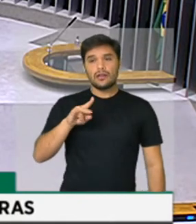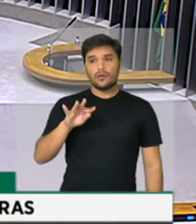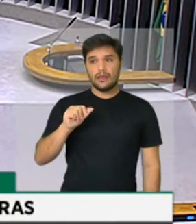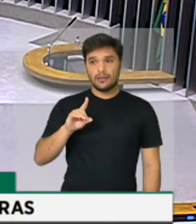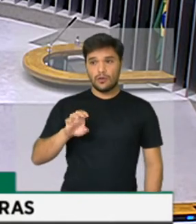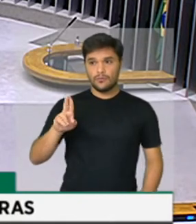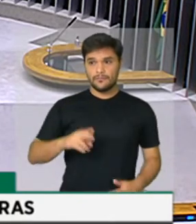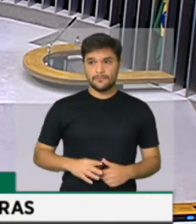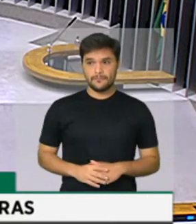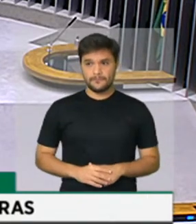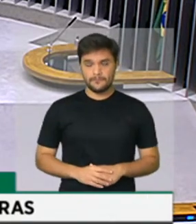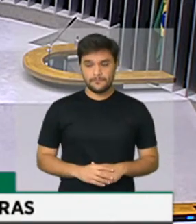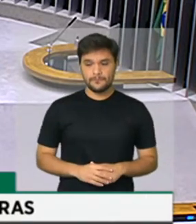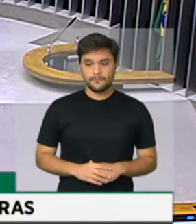É PRIVATIZAÇÃO, DA